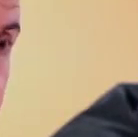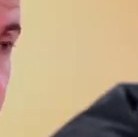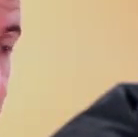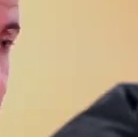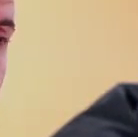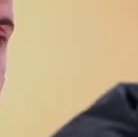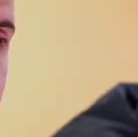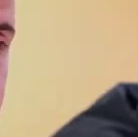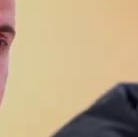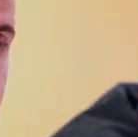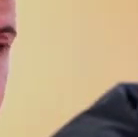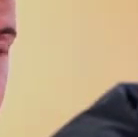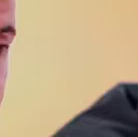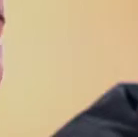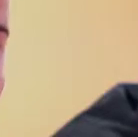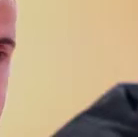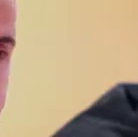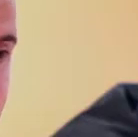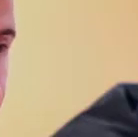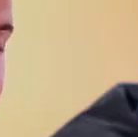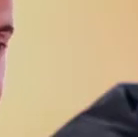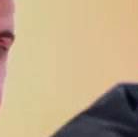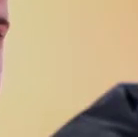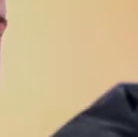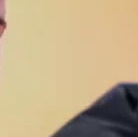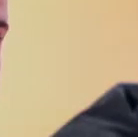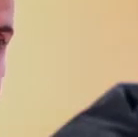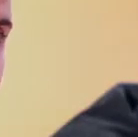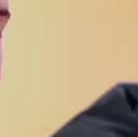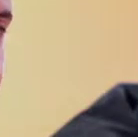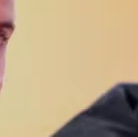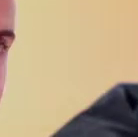Y el problema es que, por desgracia, la gente se informa